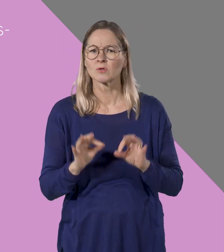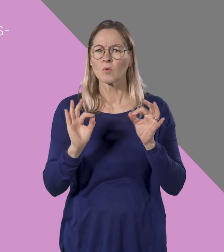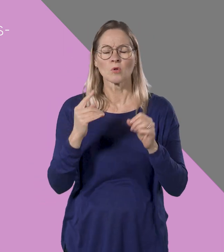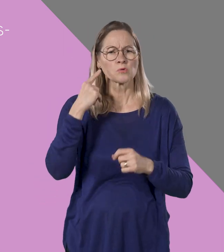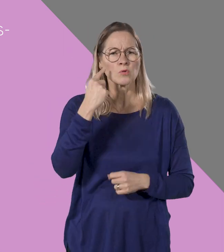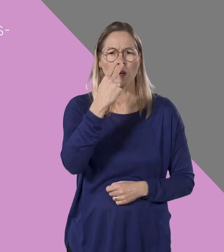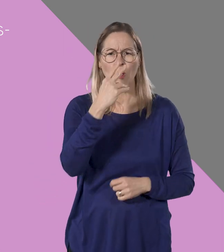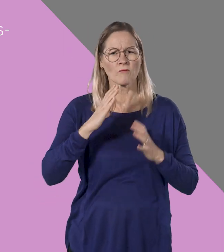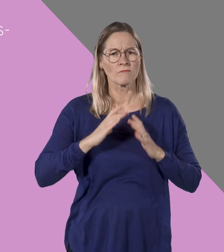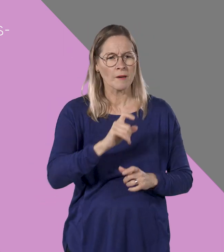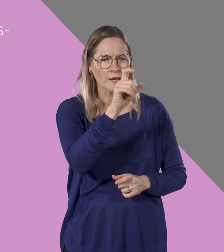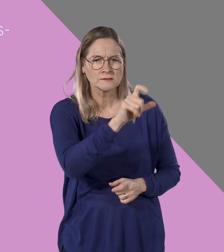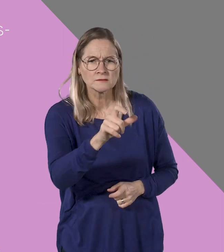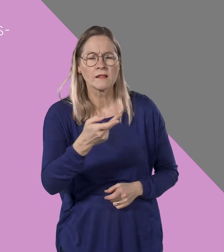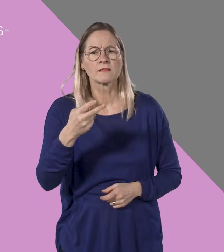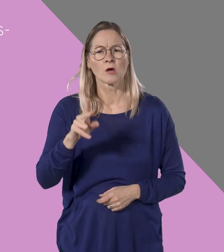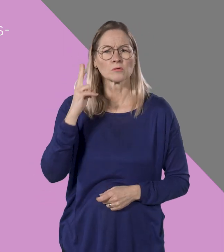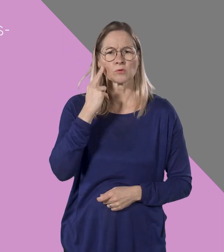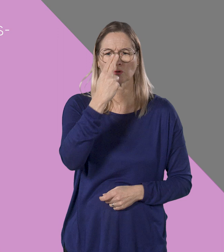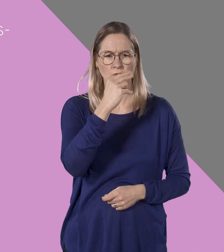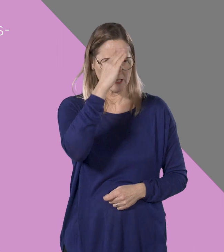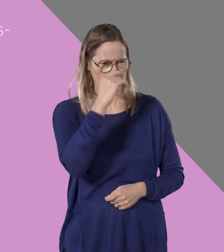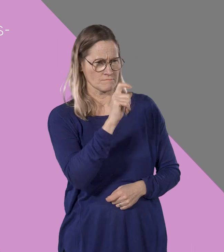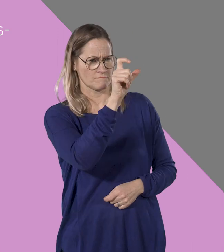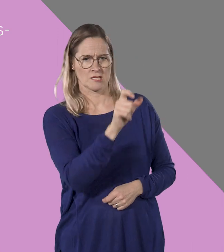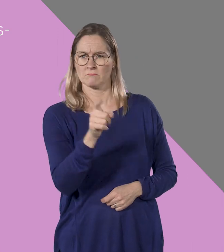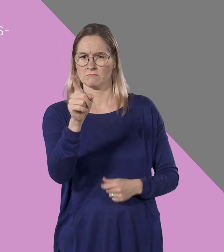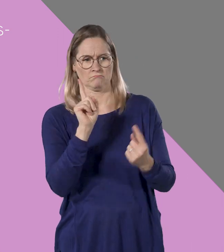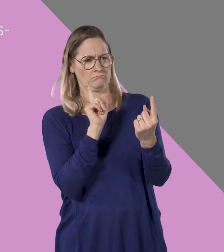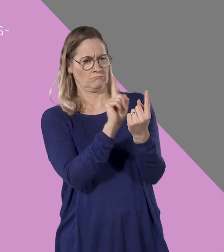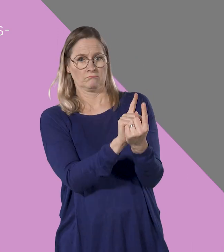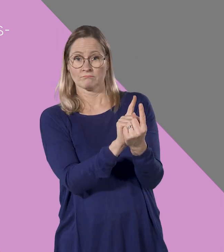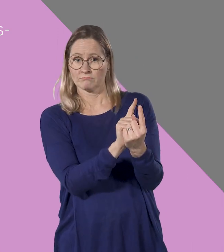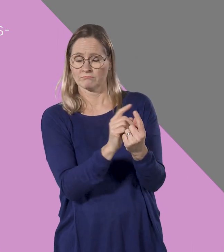Entä kuinka kohtaat kuulonäkövammaisen tai kuurosokean ihmisen?